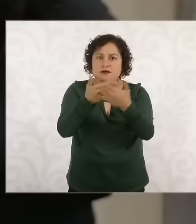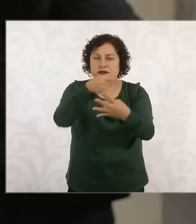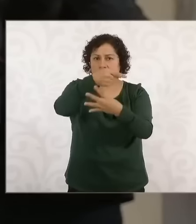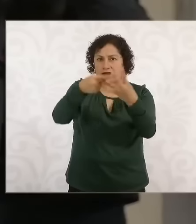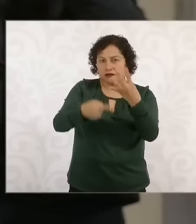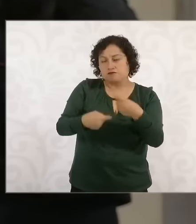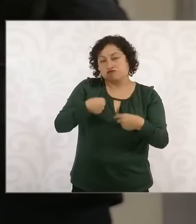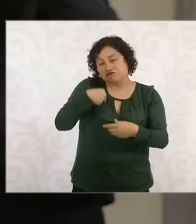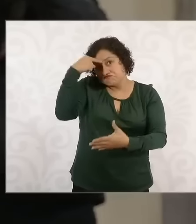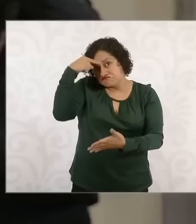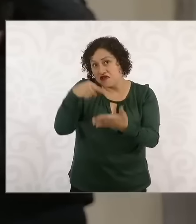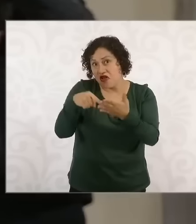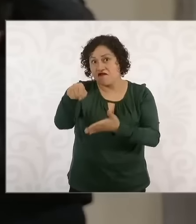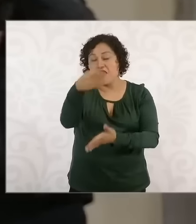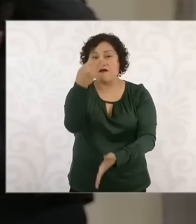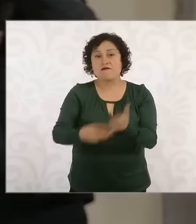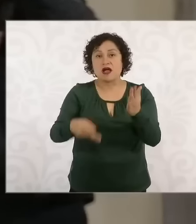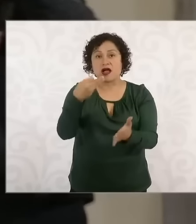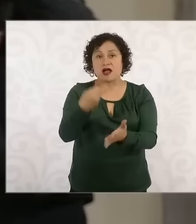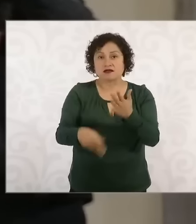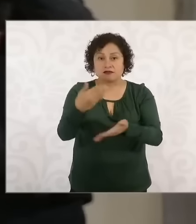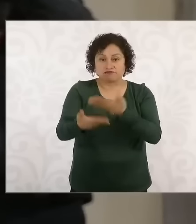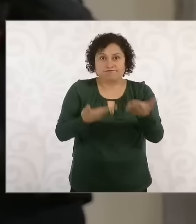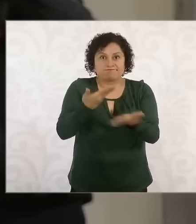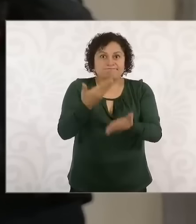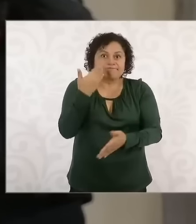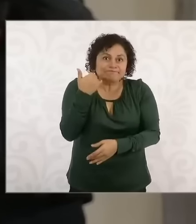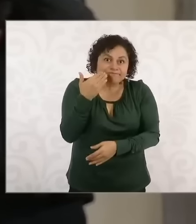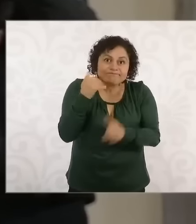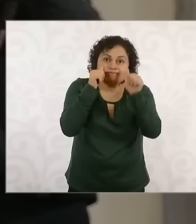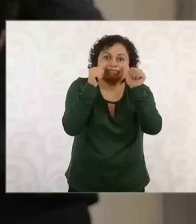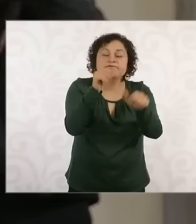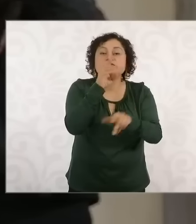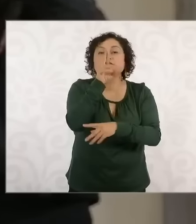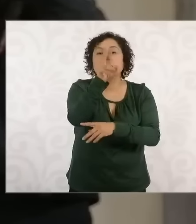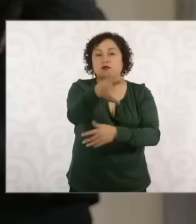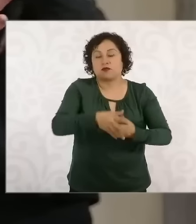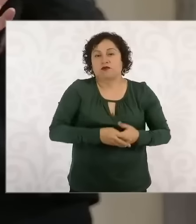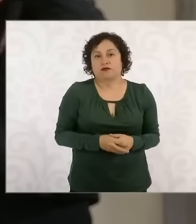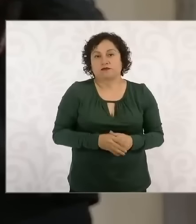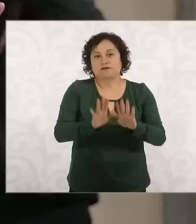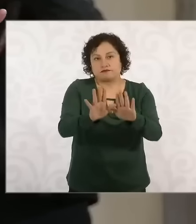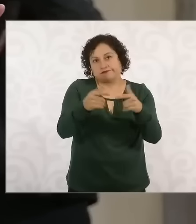preguntarle esa parte, ¿cómo se ha platicado con la gente? Porque este mismo proceso, creo que de